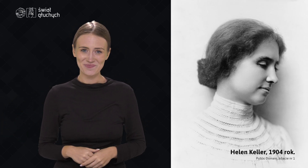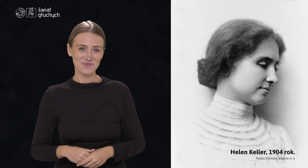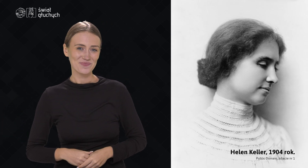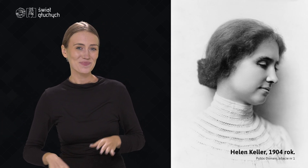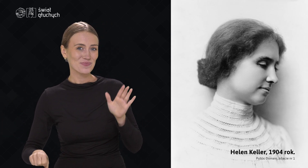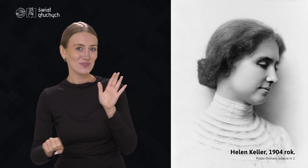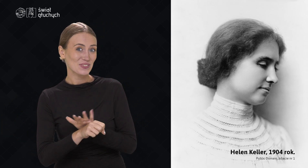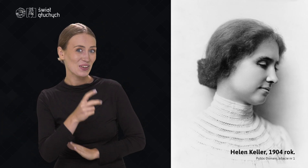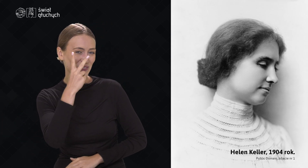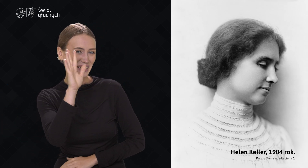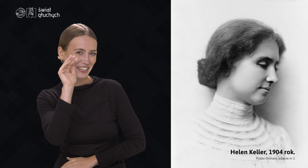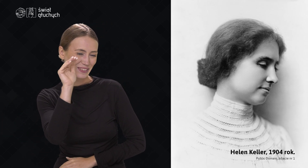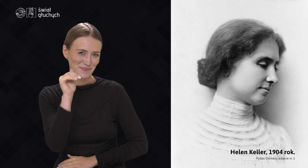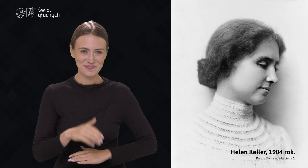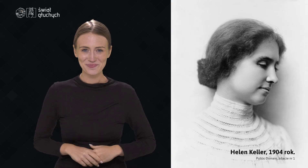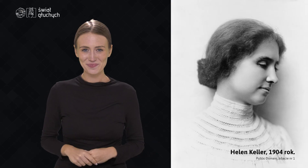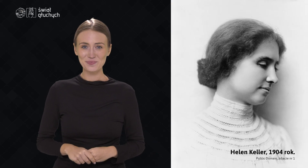Do zobaczenia!